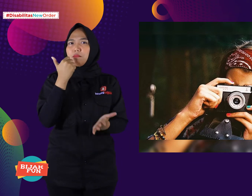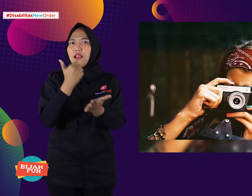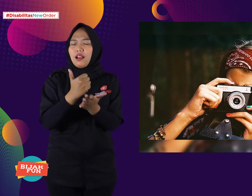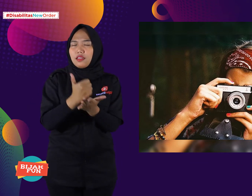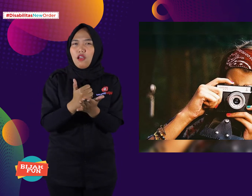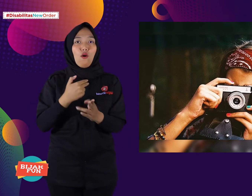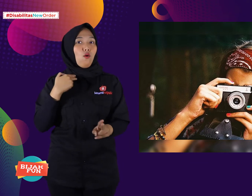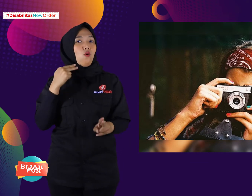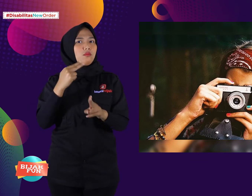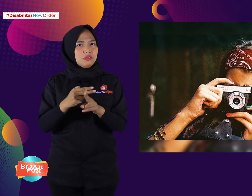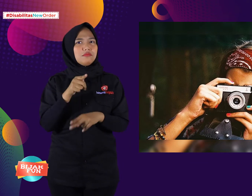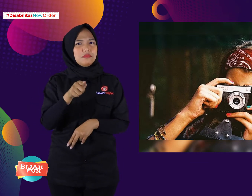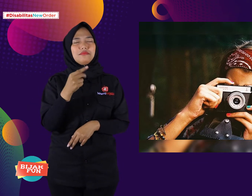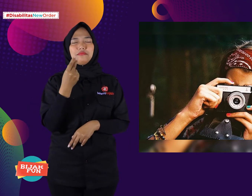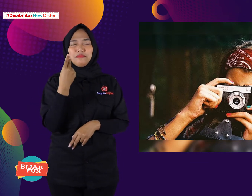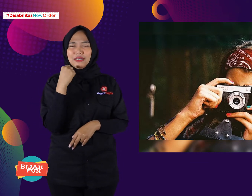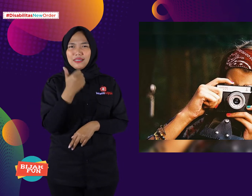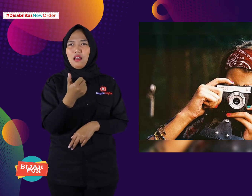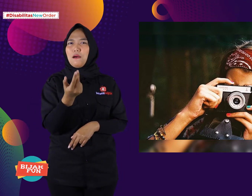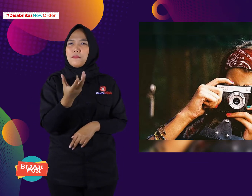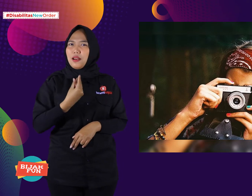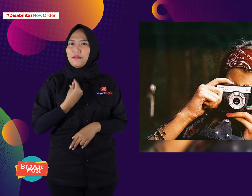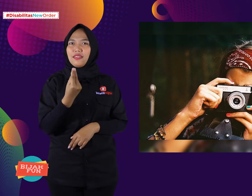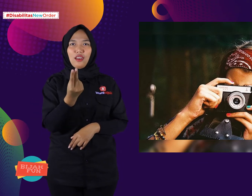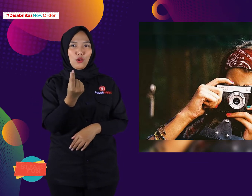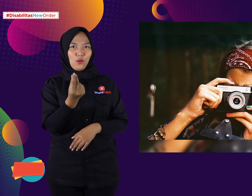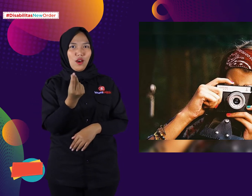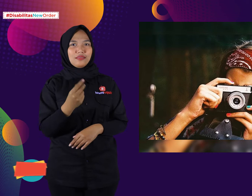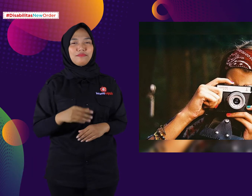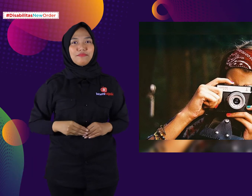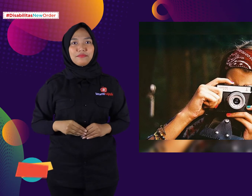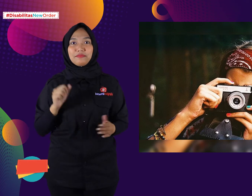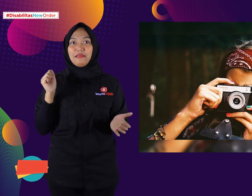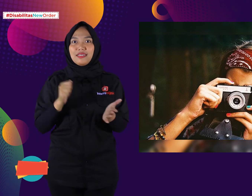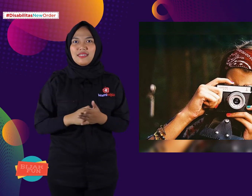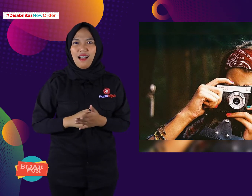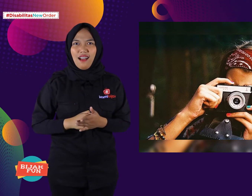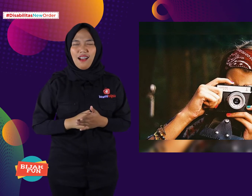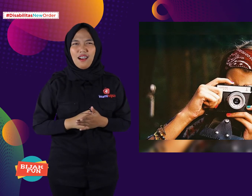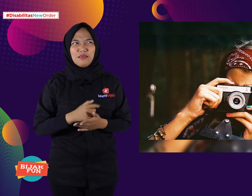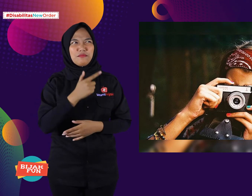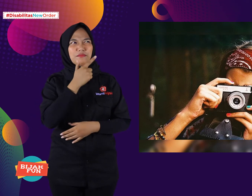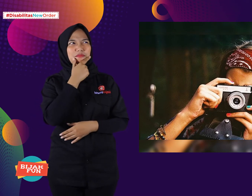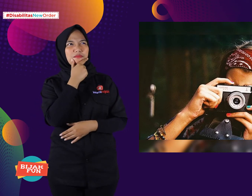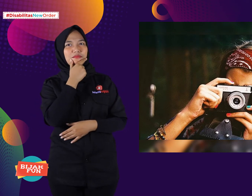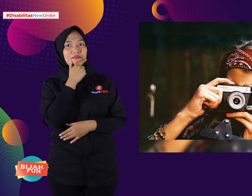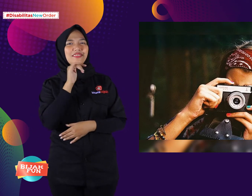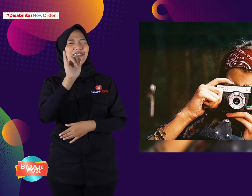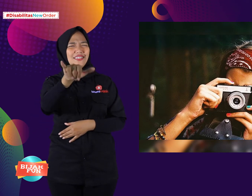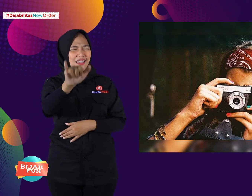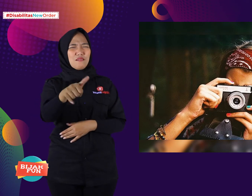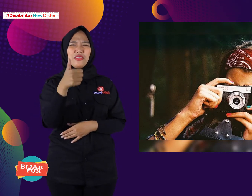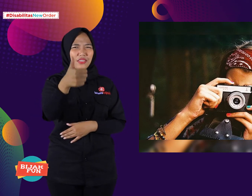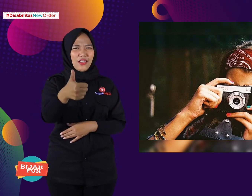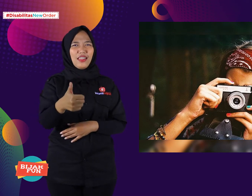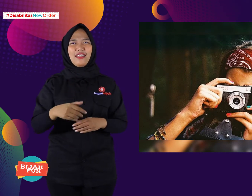Sebenarnya hobi bisa menghasilkan uang. Masa sih? Iya benar!